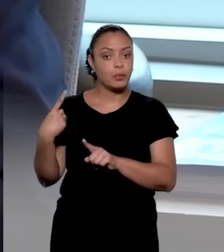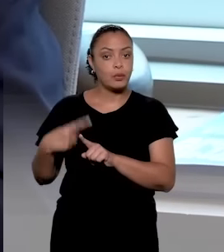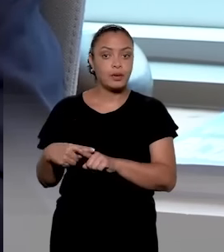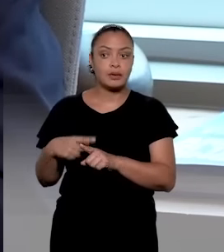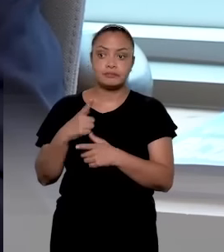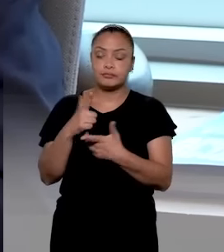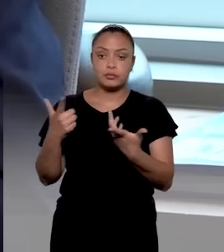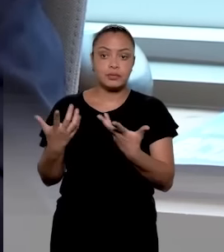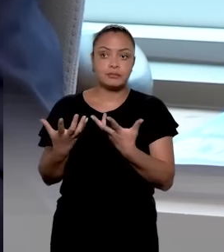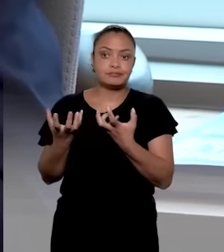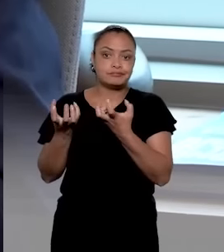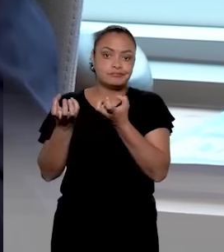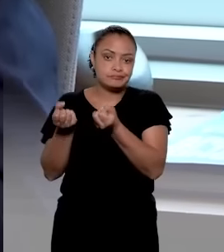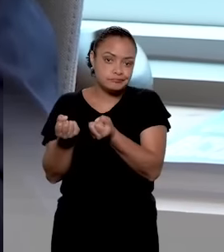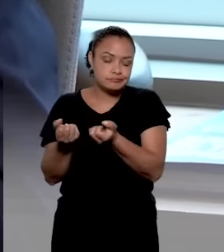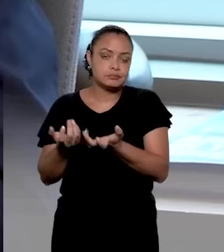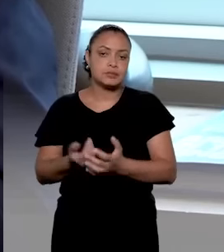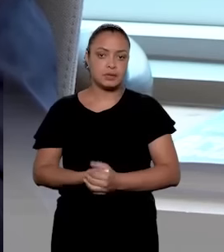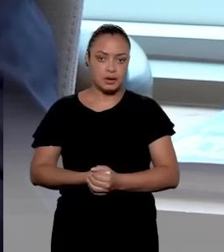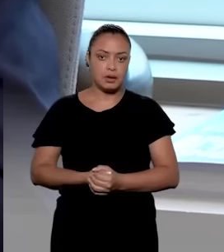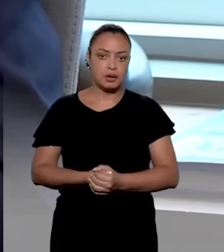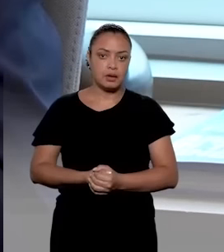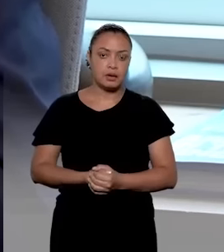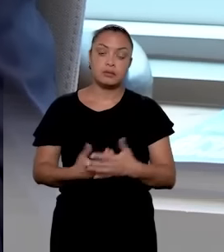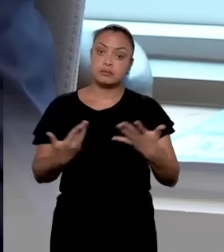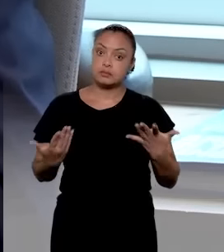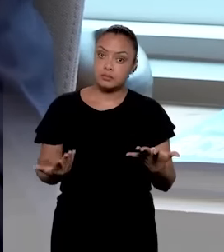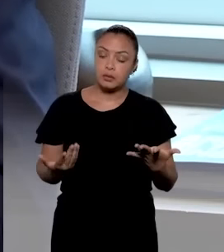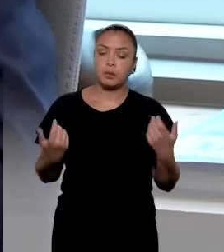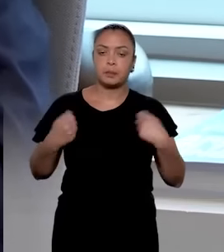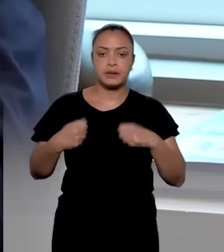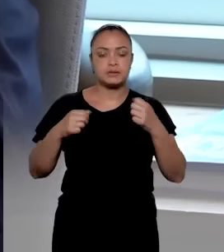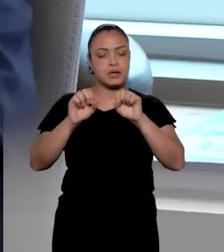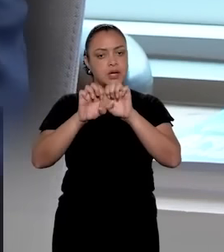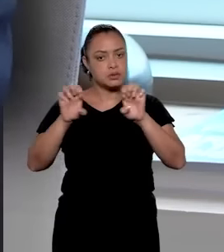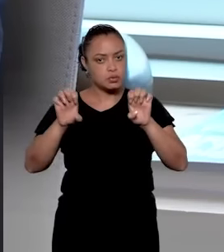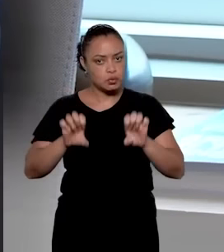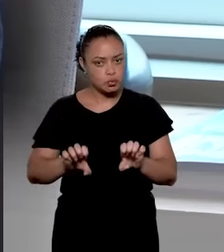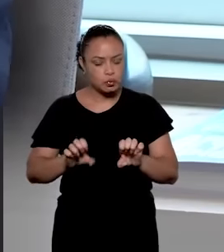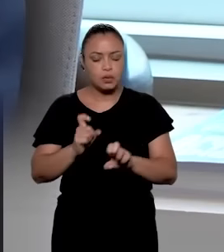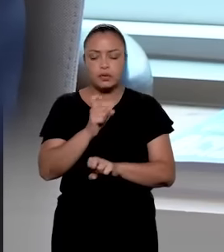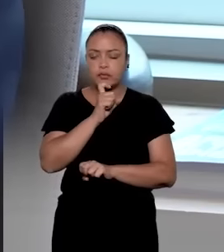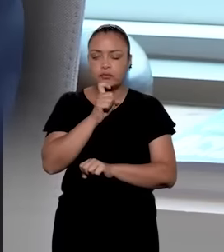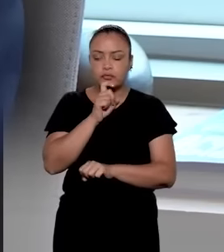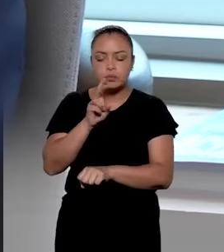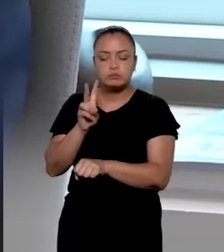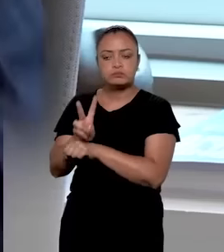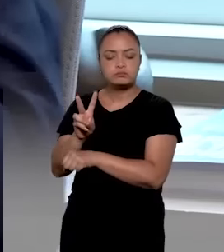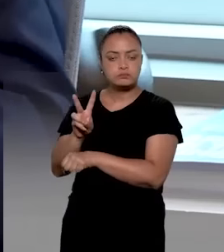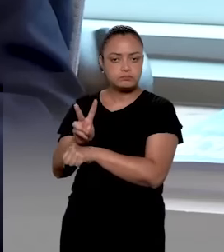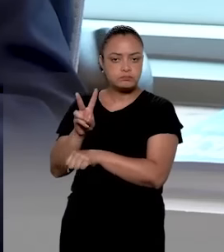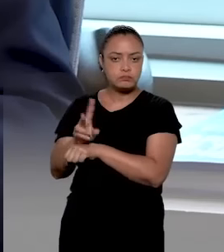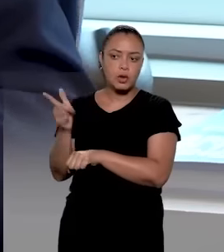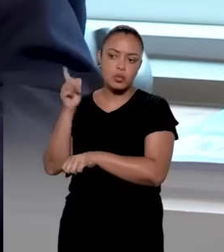hortaliças por causa de perecibilidade. Então, a primeira coisa é uma infraestrutura de frio que